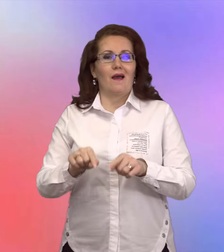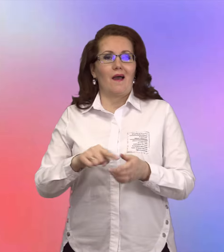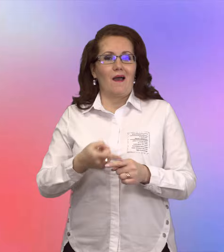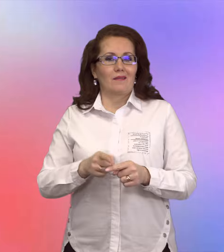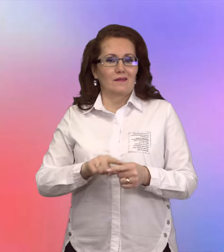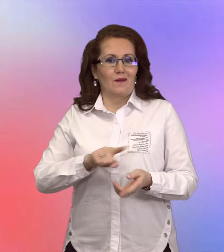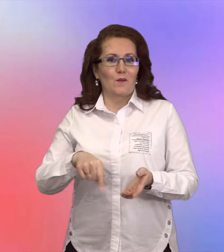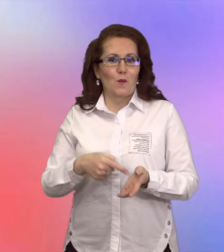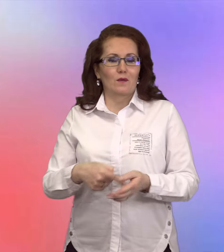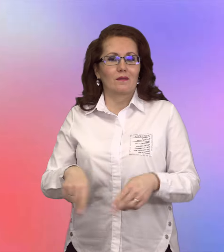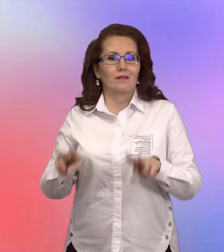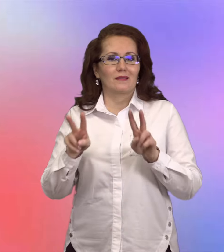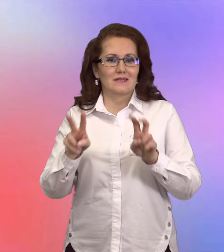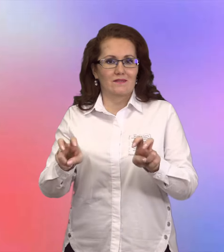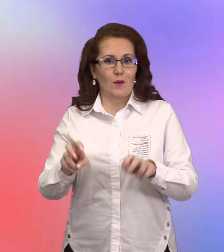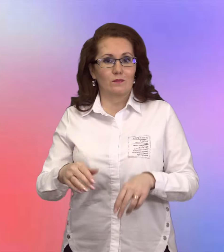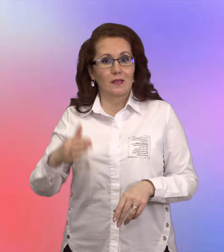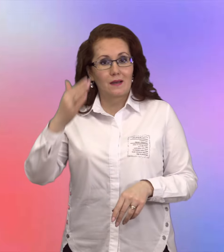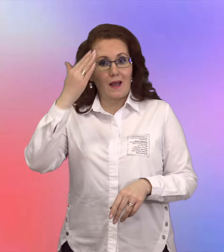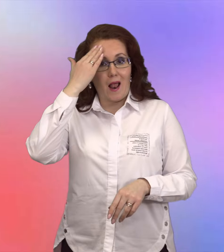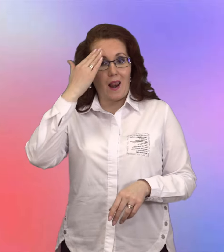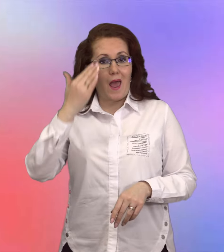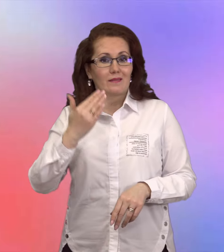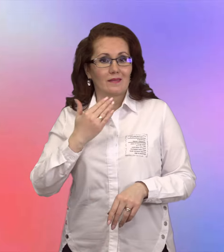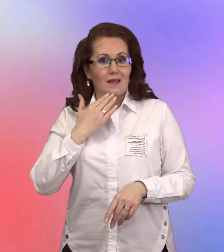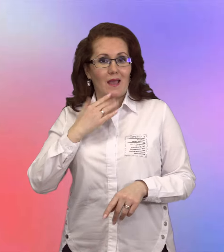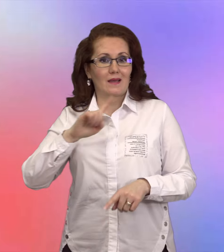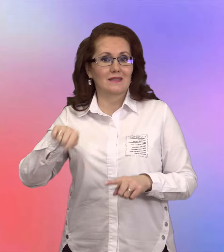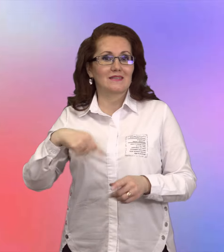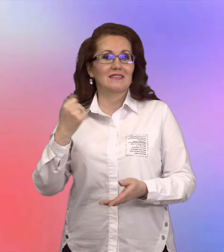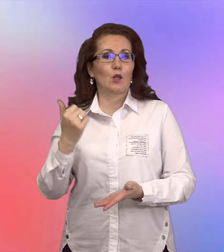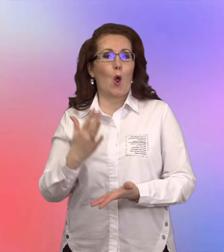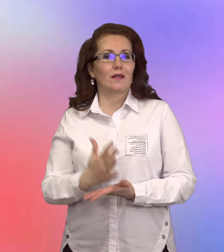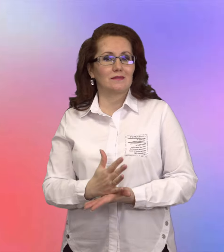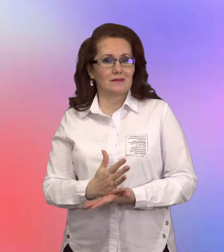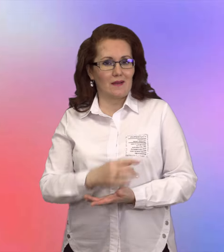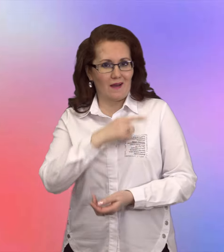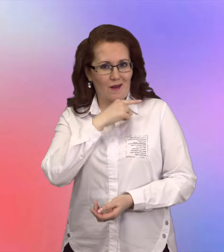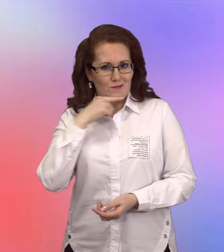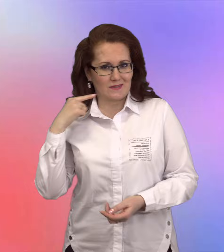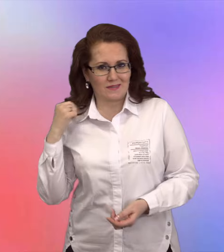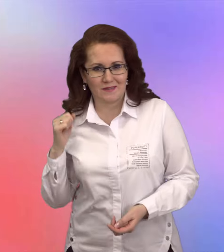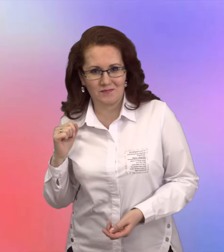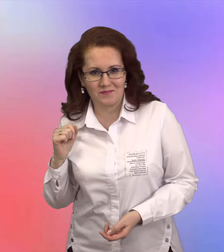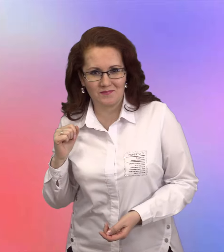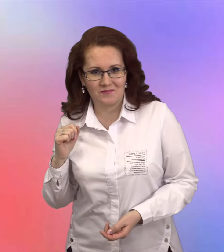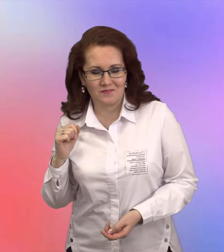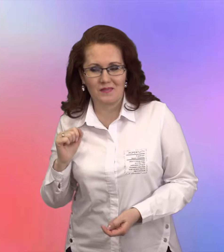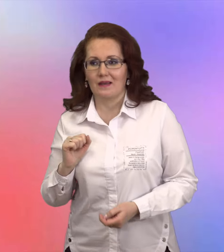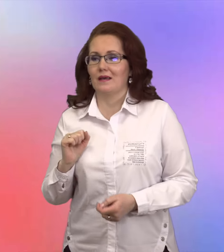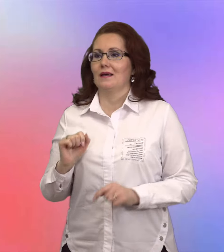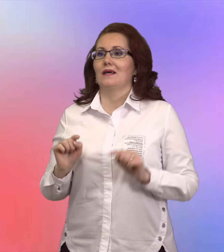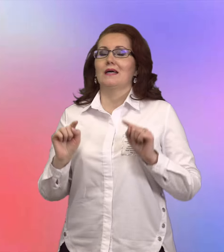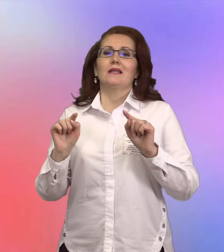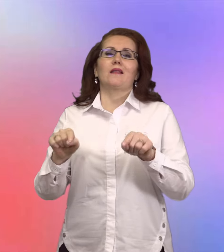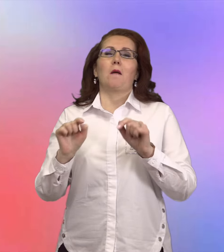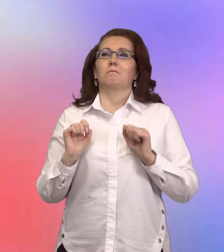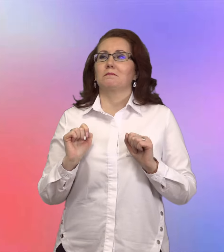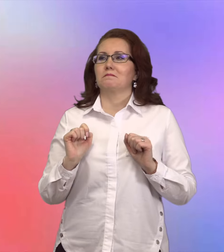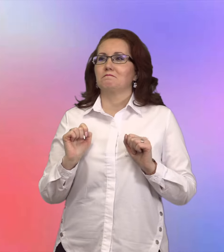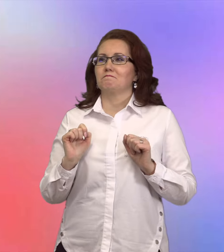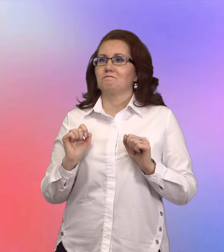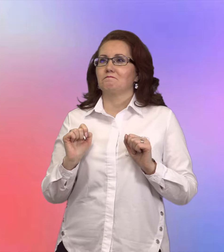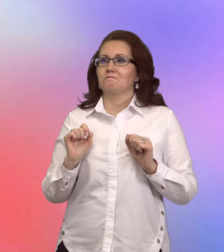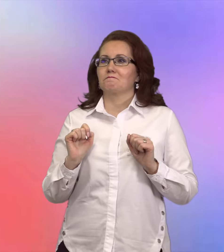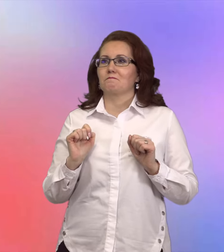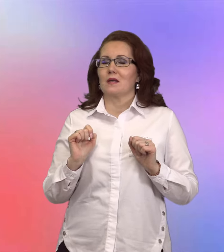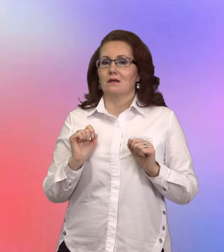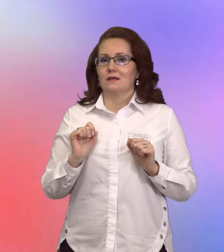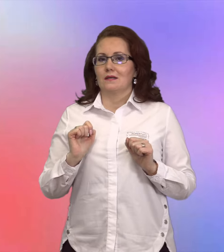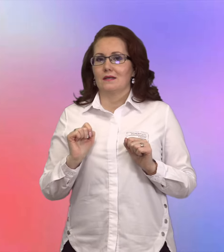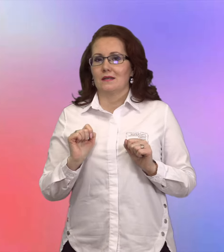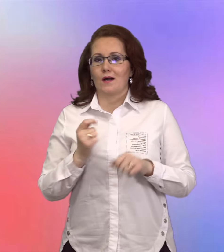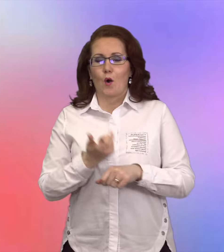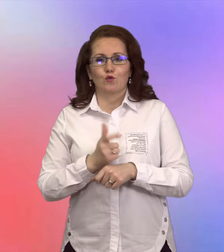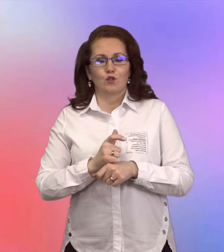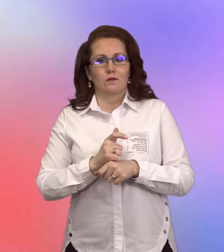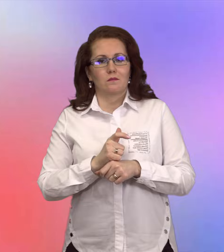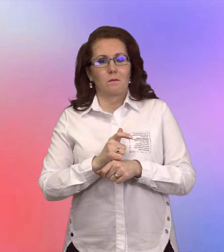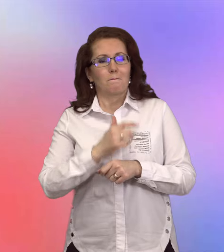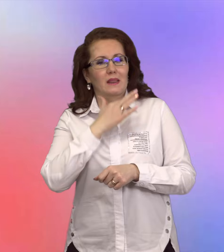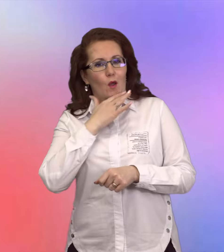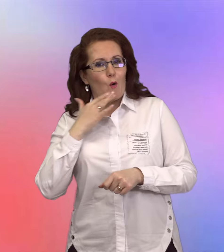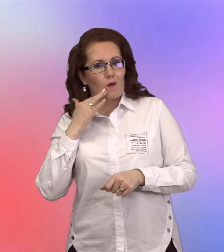Его называют "Летней столицей России".